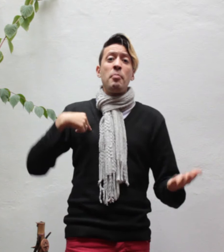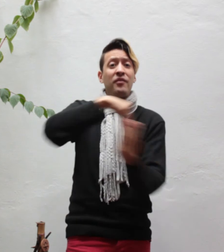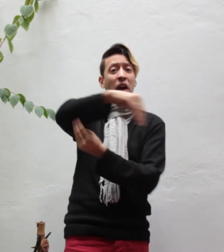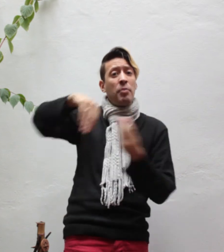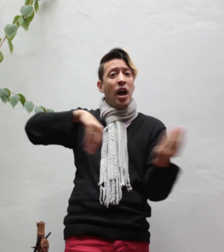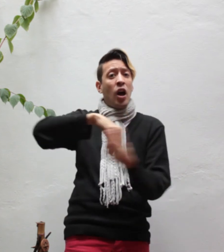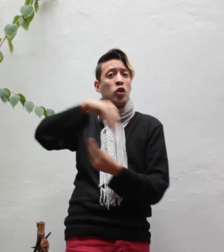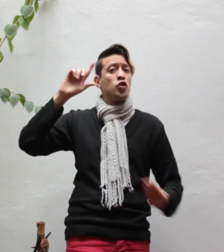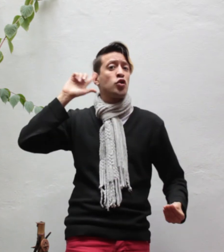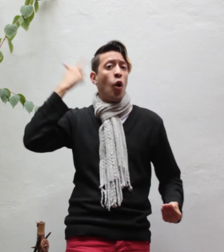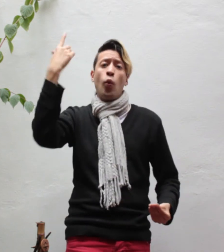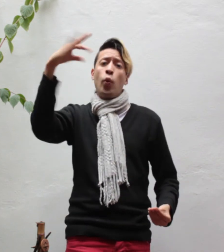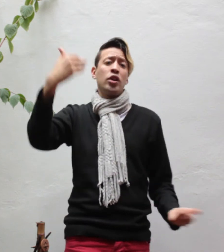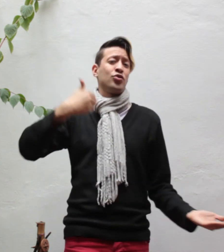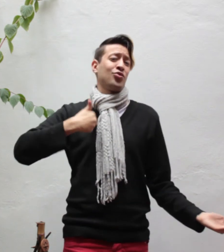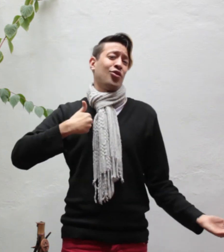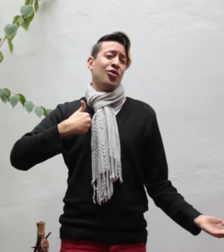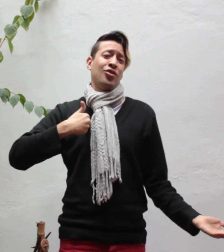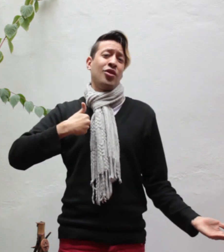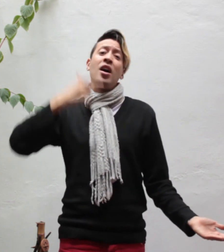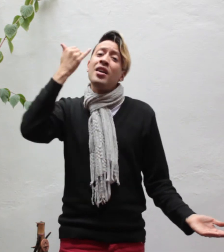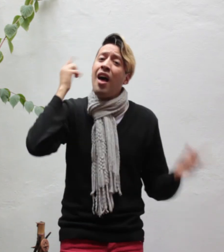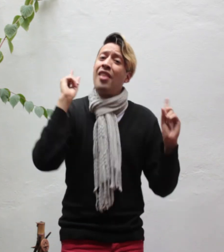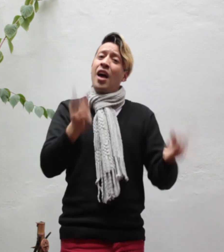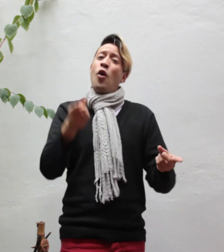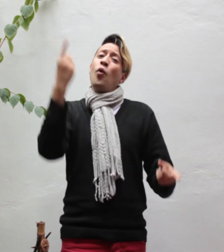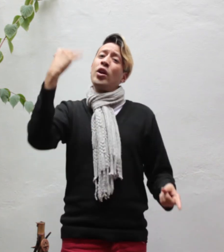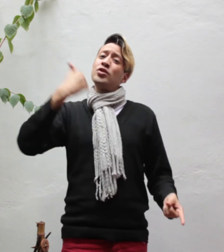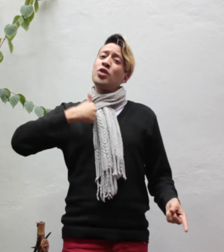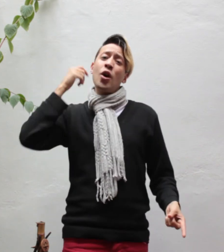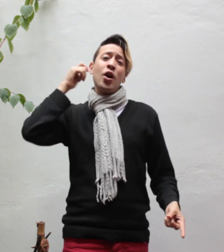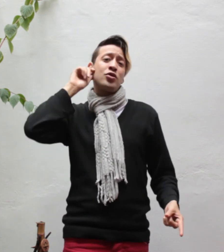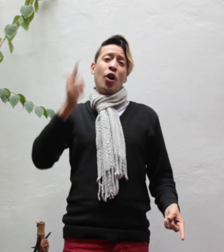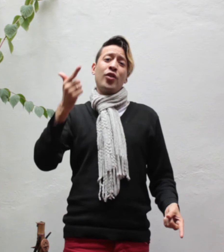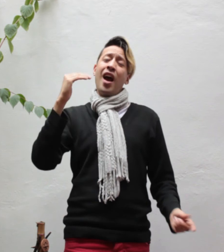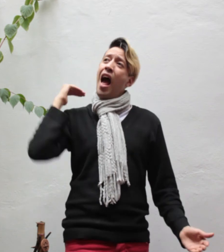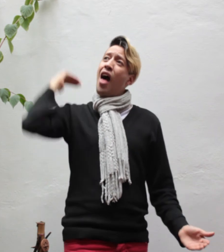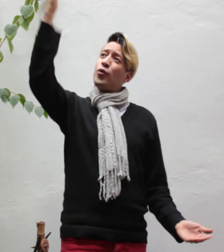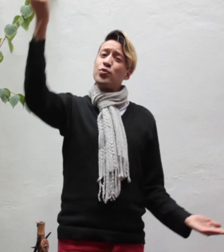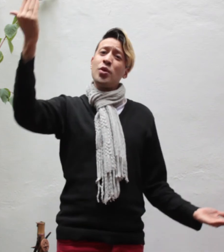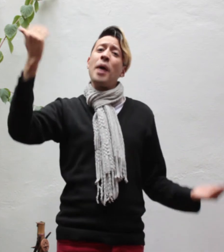Yo soy el único sordo en la familia, y también el único que, como adulto,